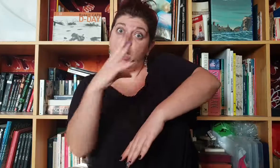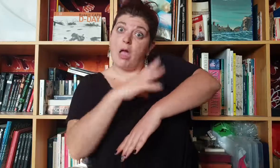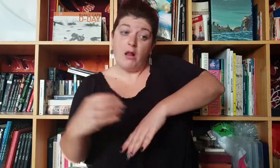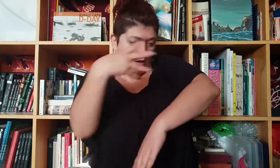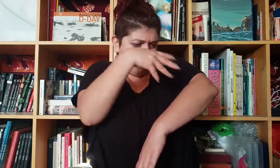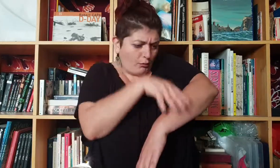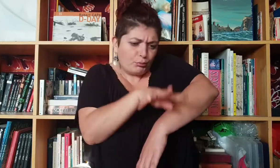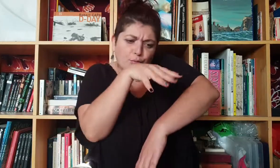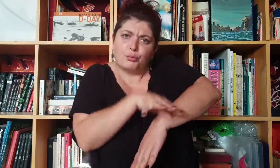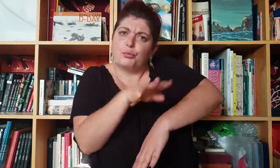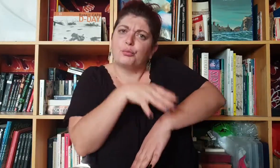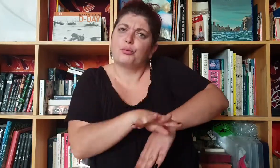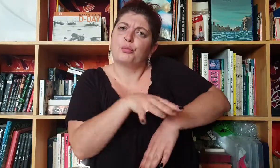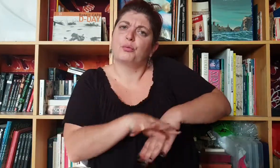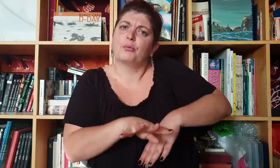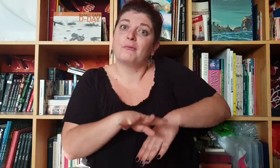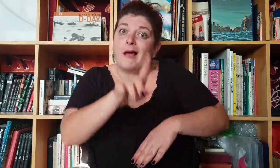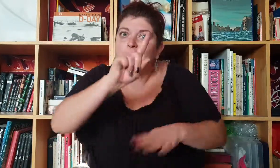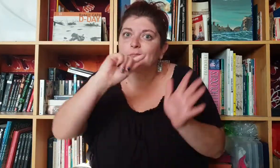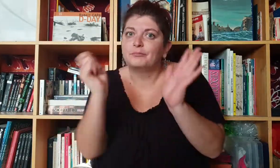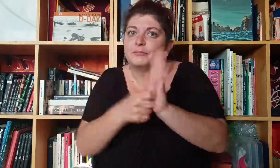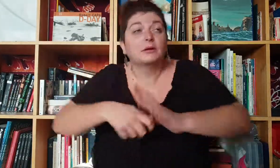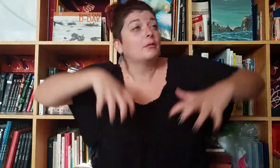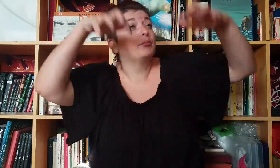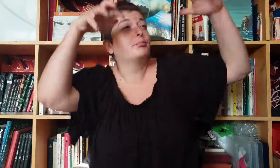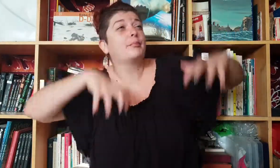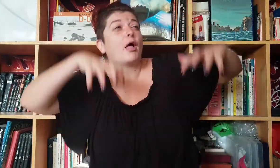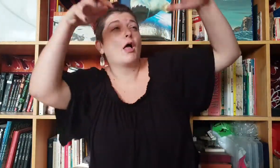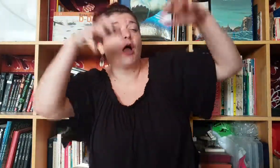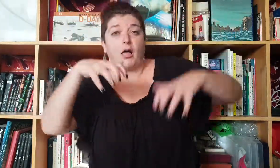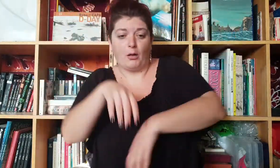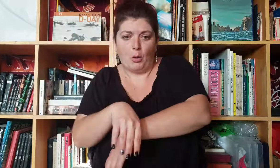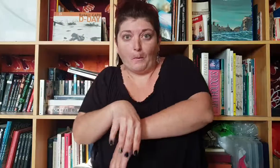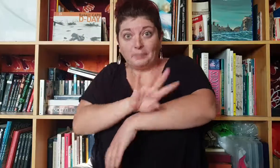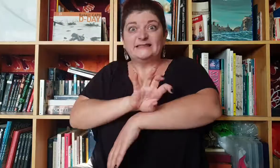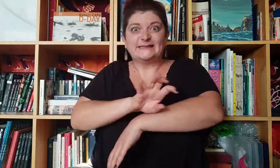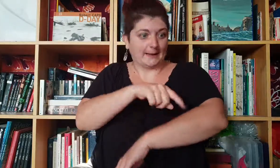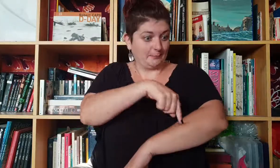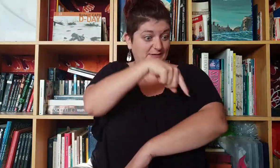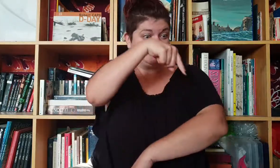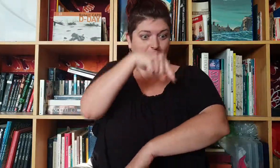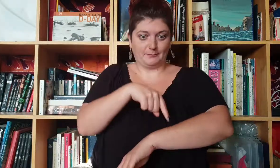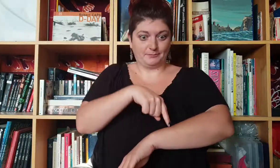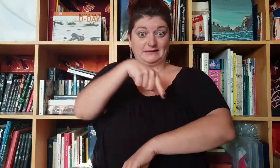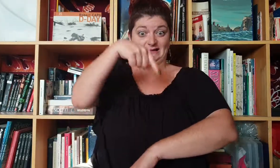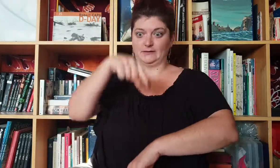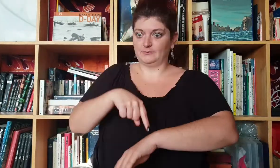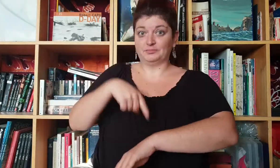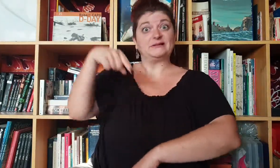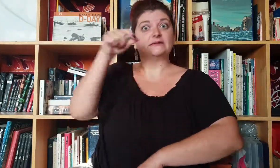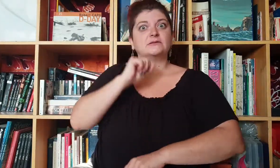Des poils tout raides sauf quand il pleut, dans ce cas-là, ils frisottent un peu.